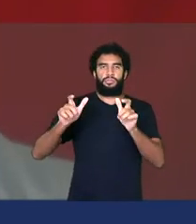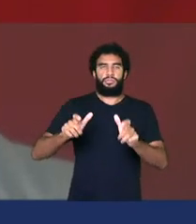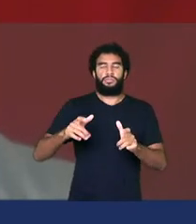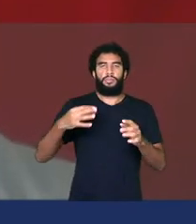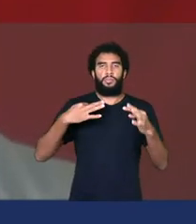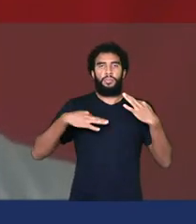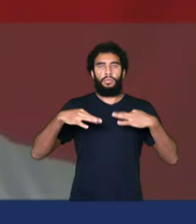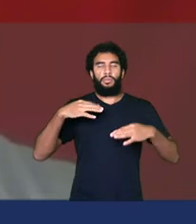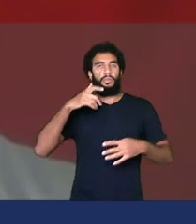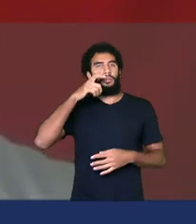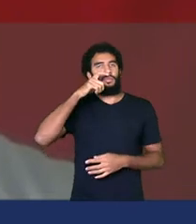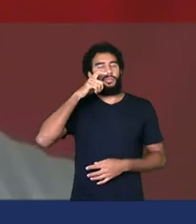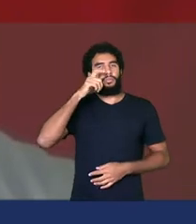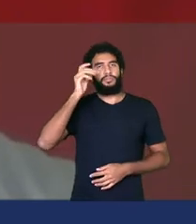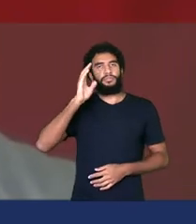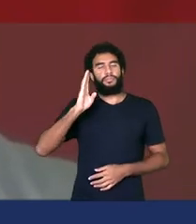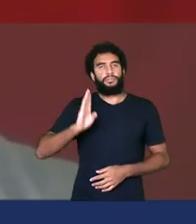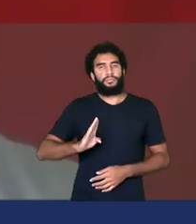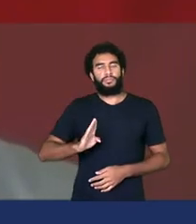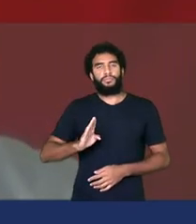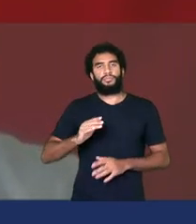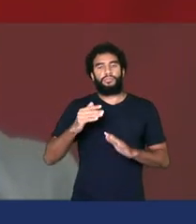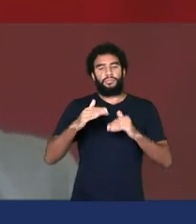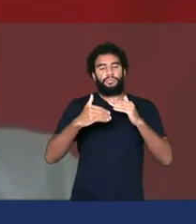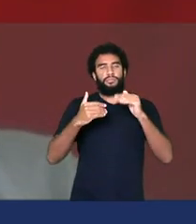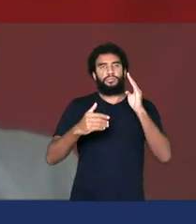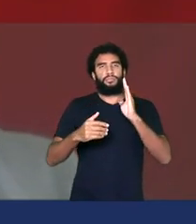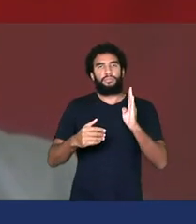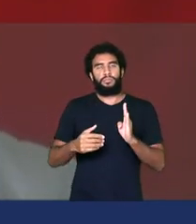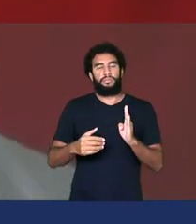VAI LEVAR CASSINOS A ÁREAS IMPACTADAS, A PONTOS TURÍSTICOS QUE INTERESSA AO PAÍS E AO DESENVOLVIMENTO DA